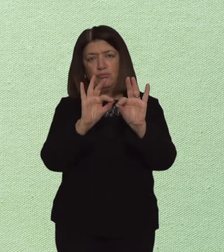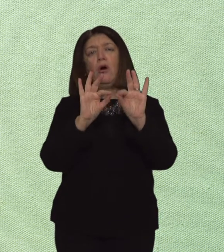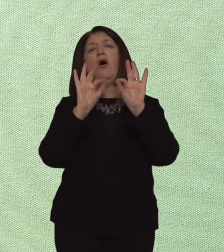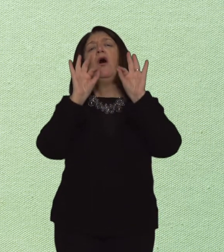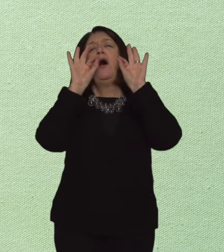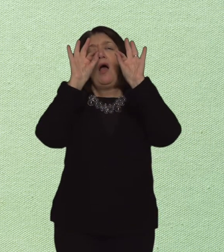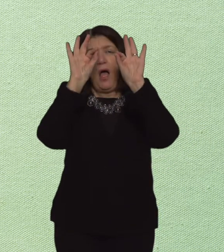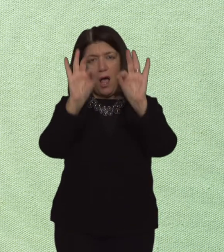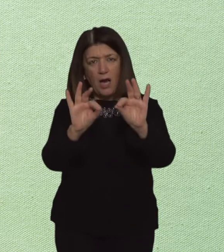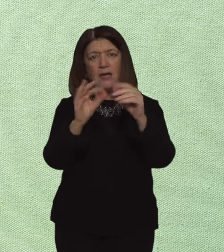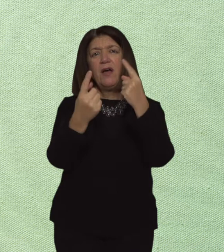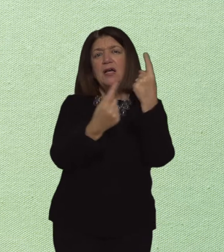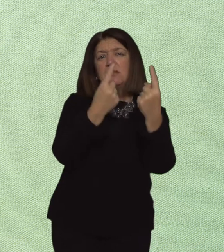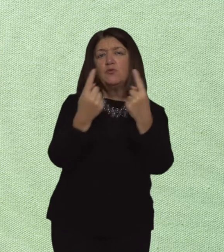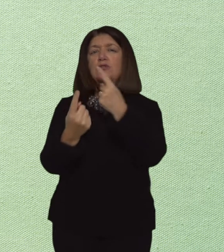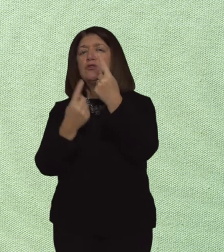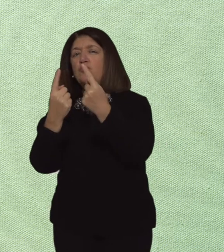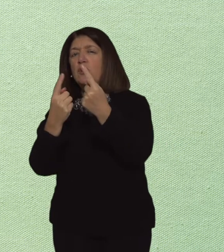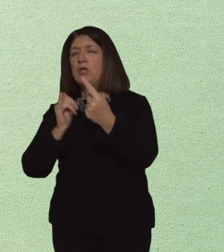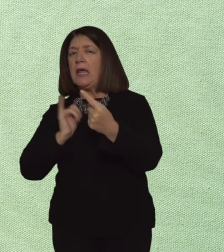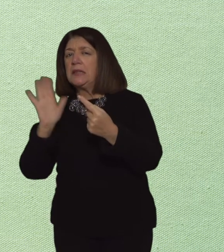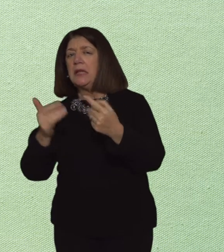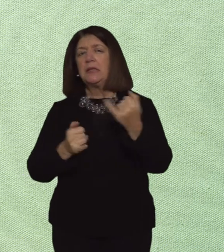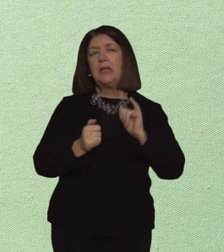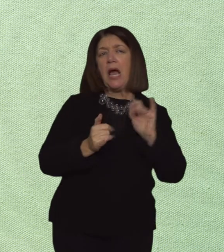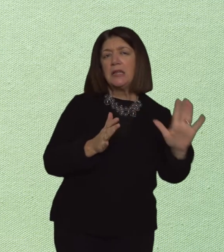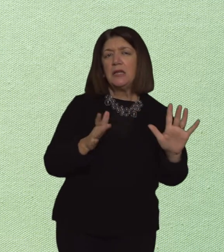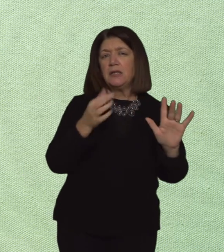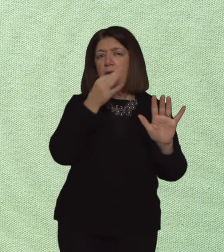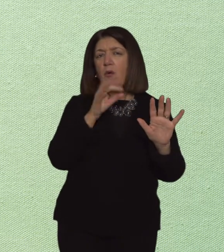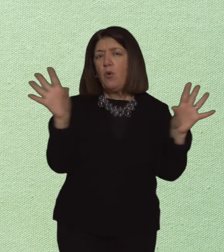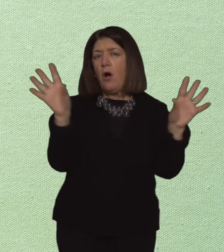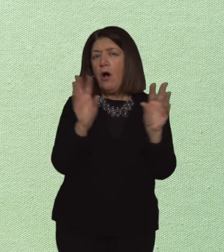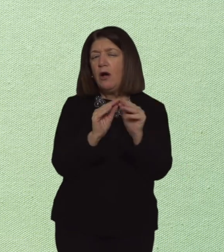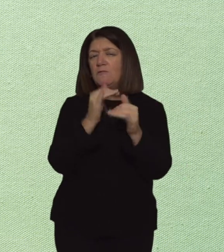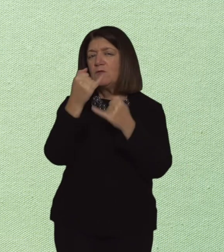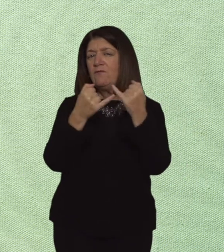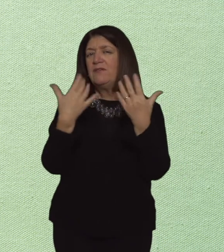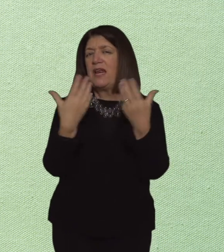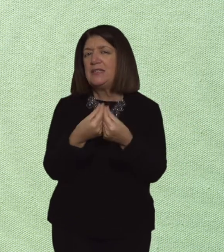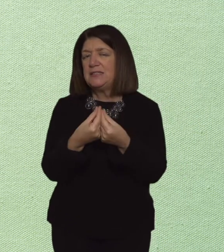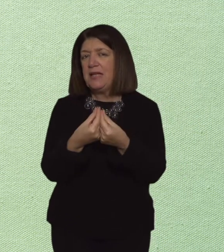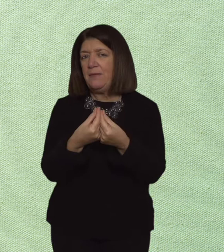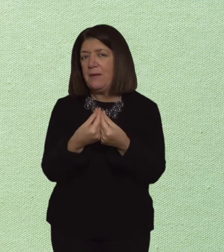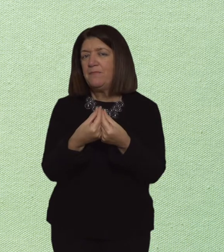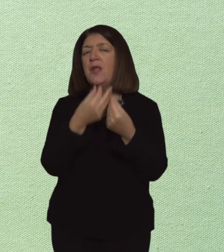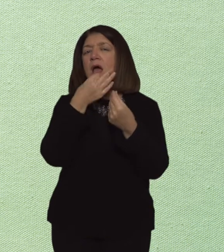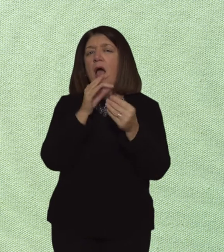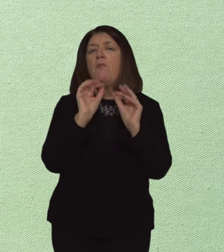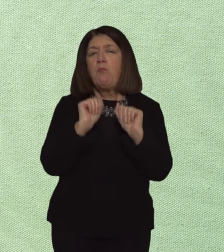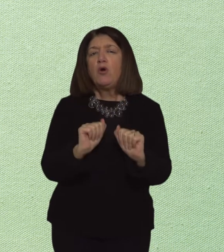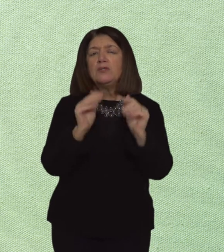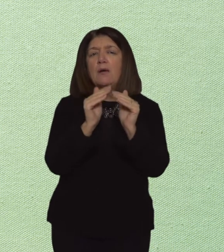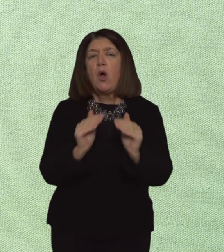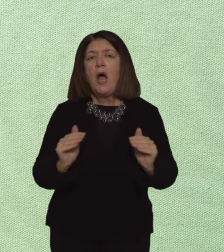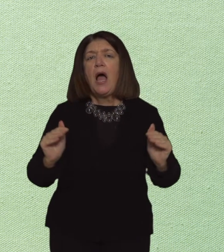esperire, capire e declinare queste visioni all'interno delle specifiche sfide che ogni giorno ci troviamo di fronte.